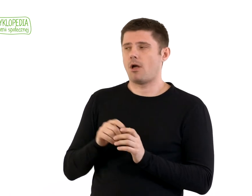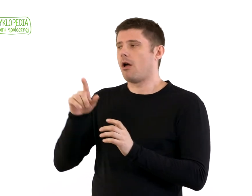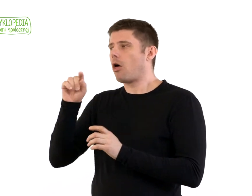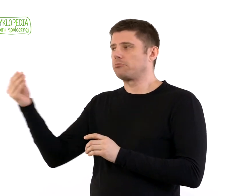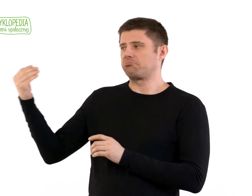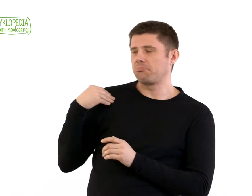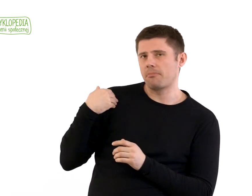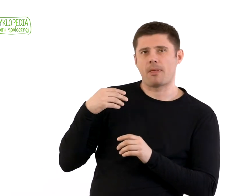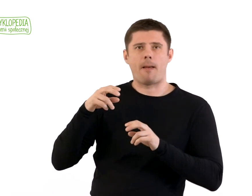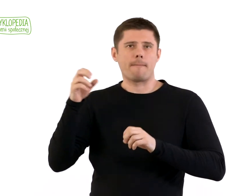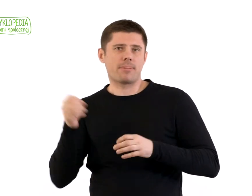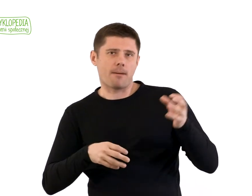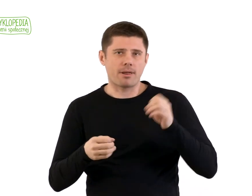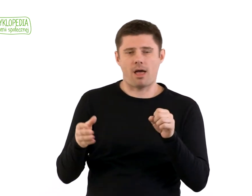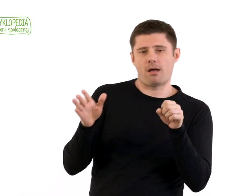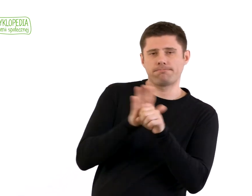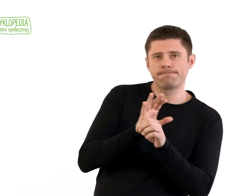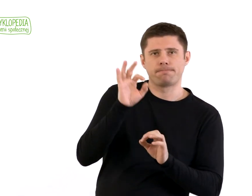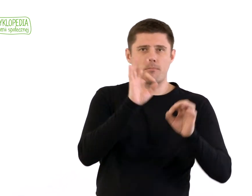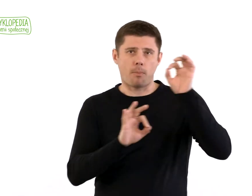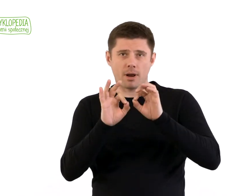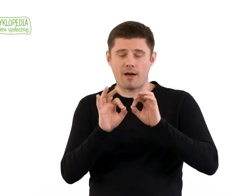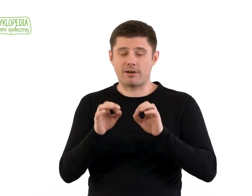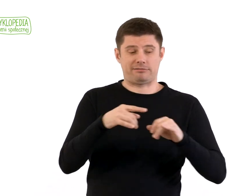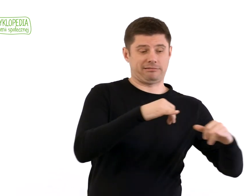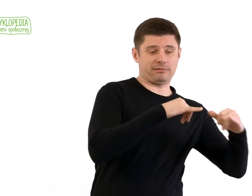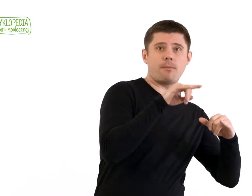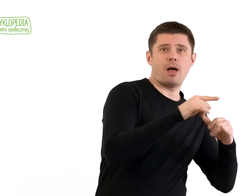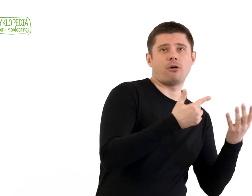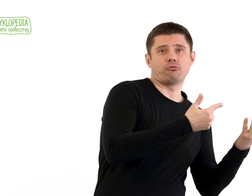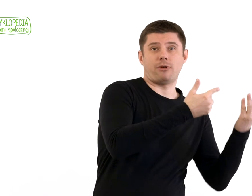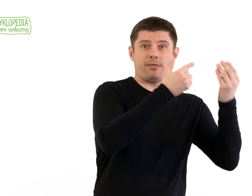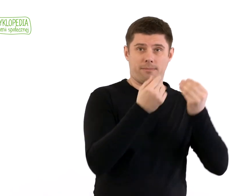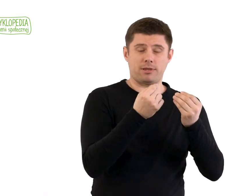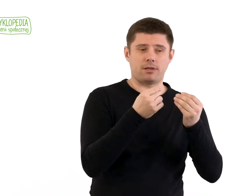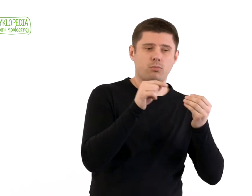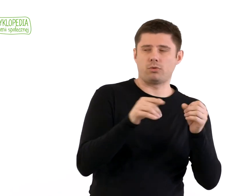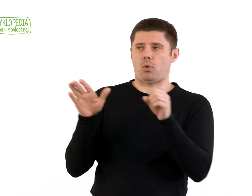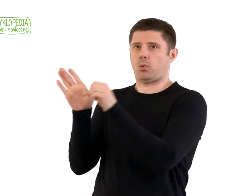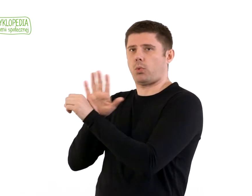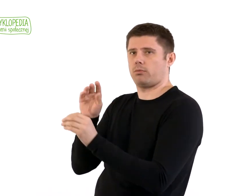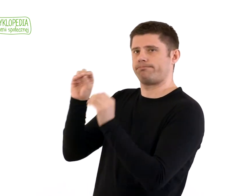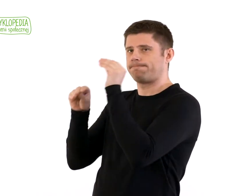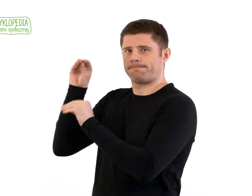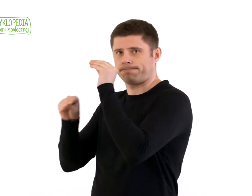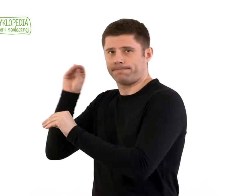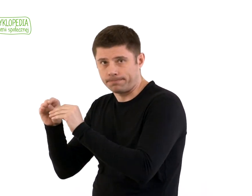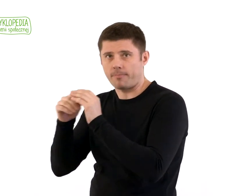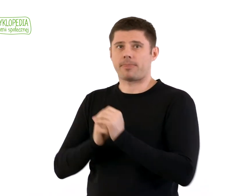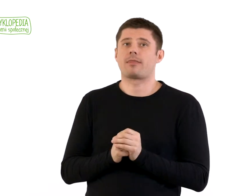W przypadku braków i poprawek zarząd ma 7 dni na uzupełnienie dokumentów.